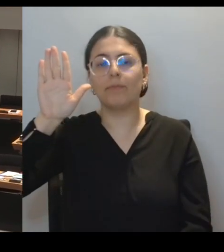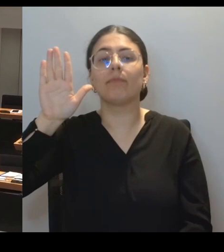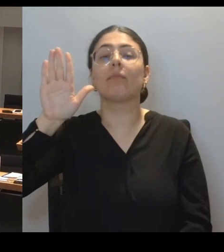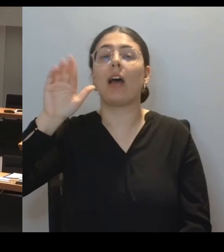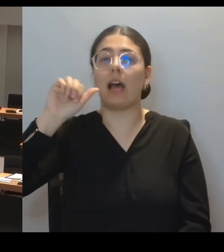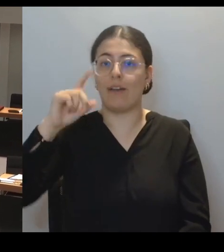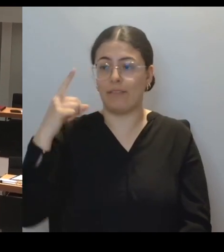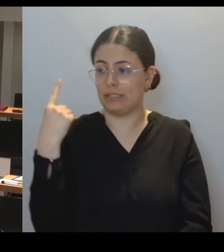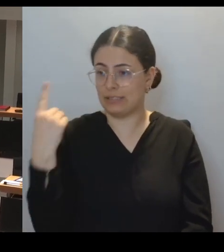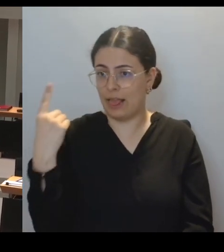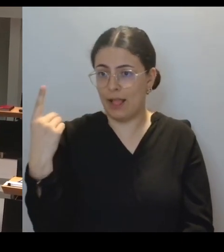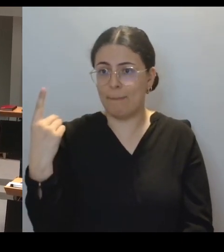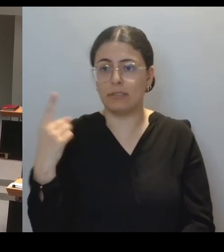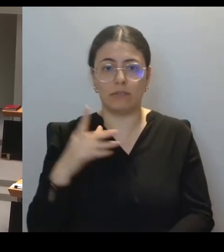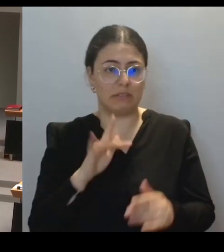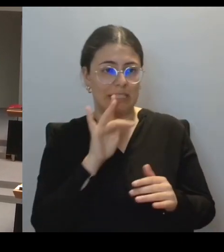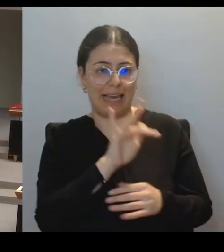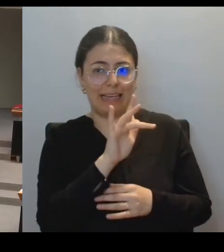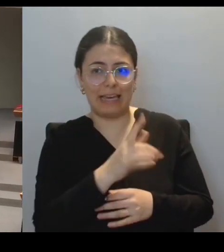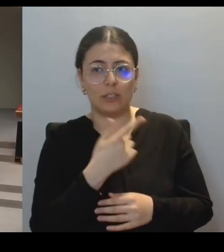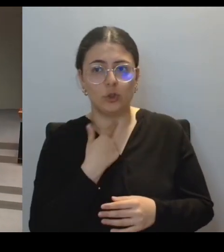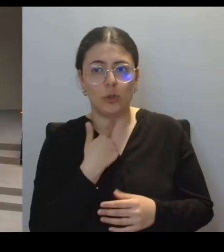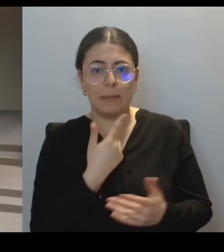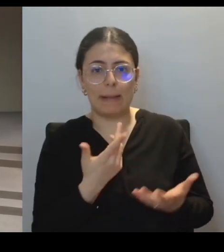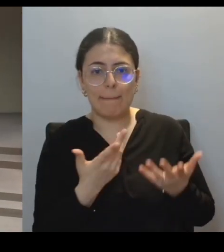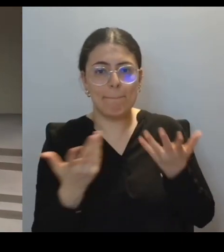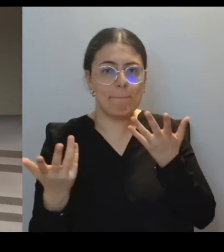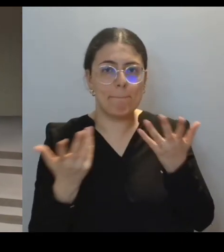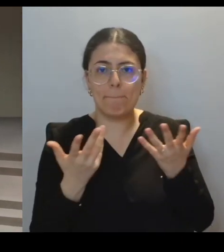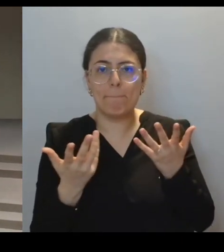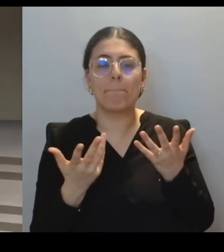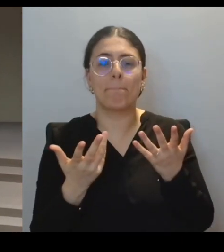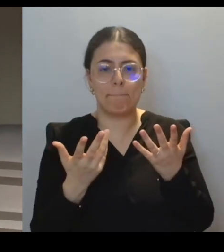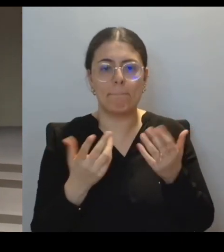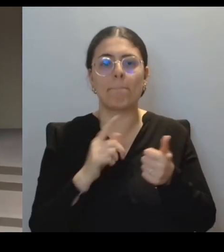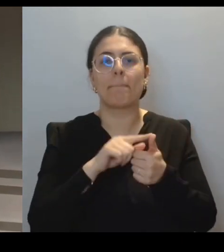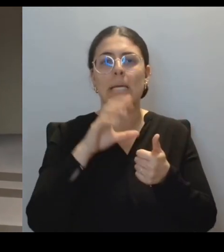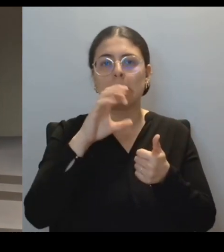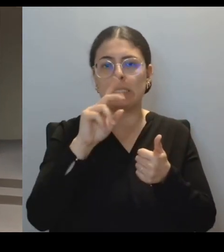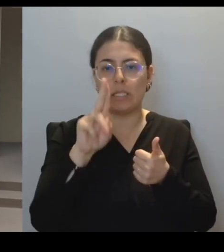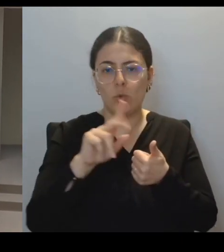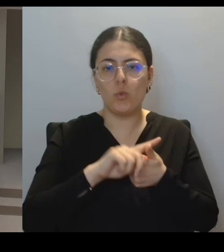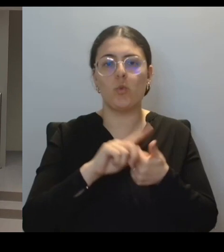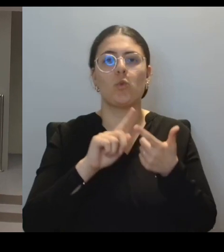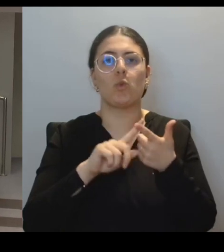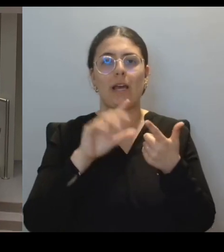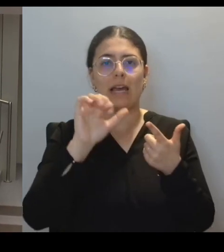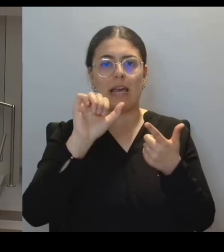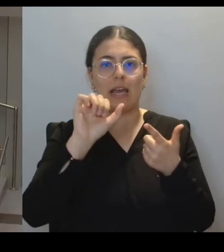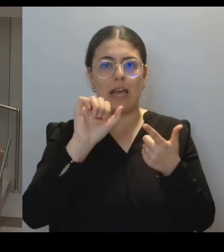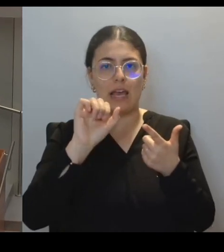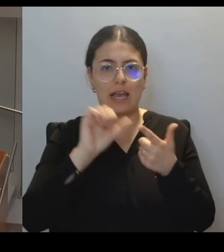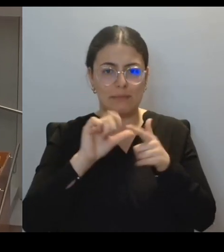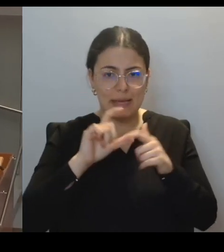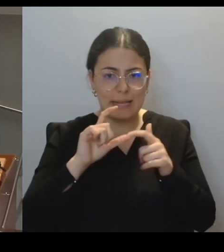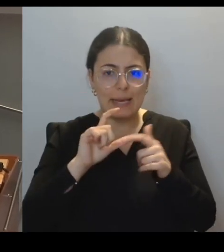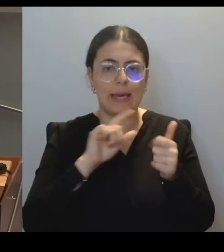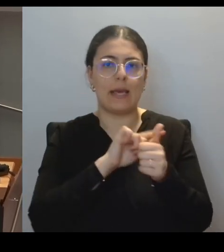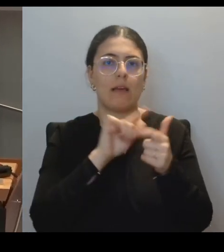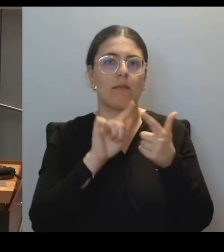bei Gegenstimmen der CDU Fraktion, der SPD Fraktion, der Fraktion Bündnis 90 Die Grünen und der Linksfraktion